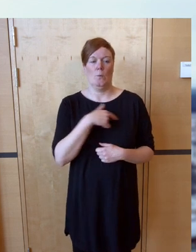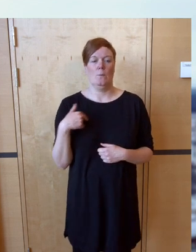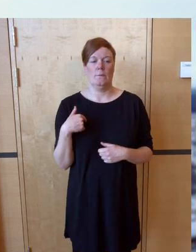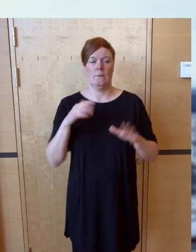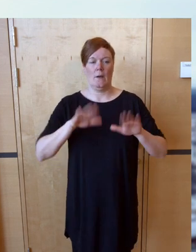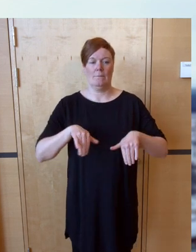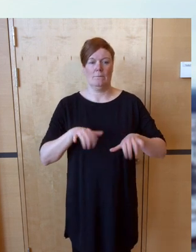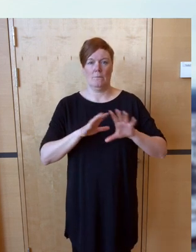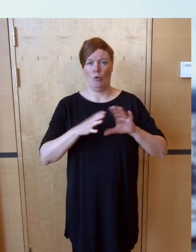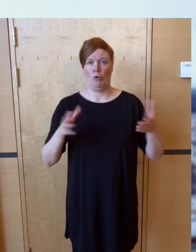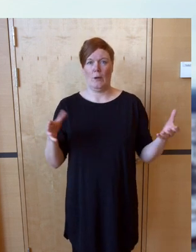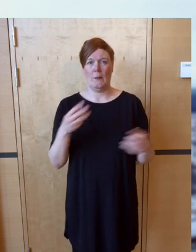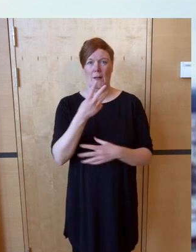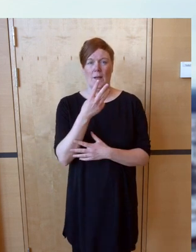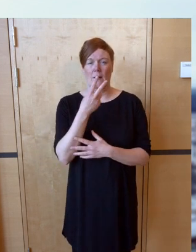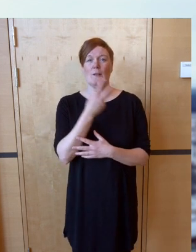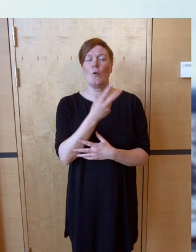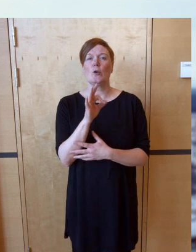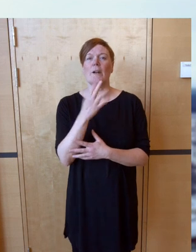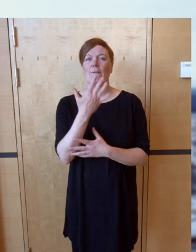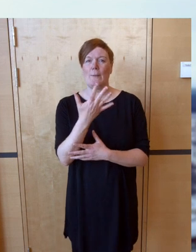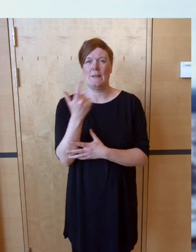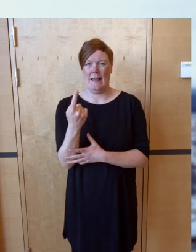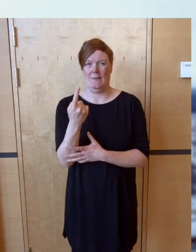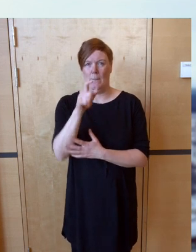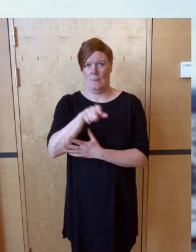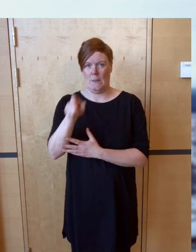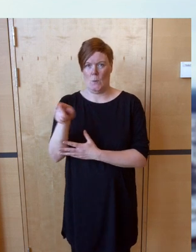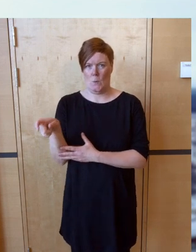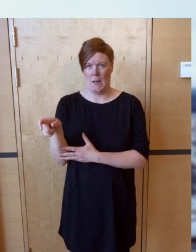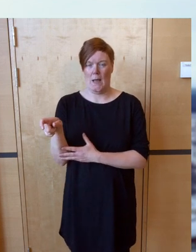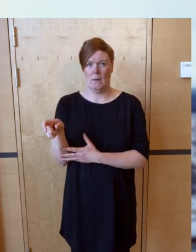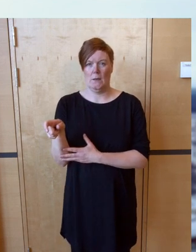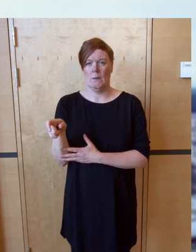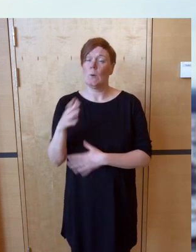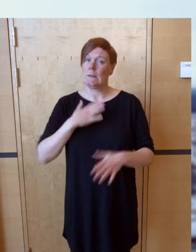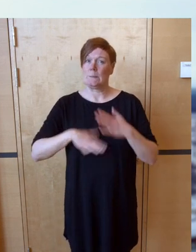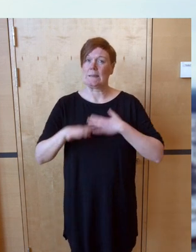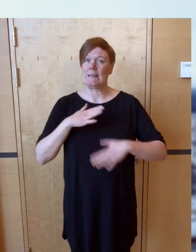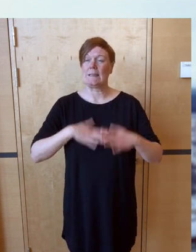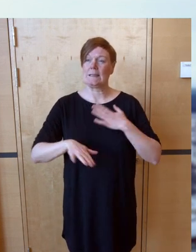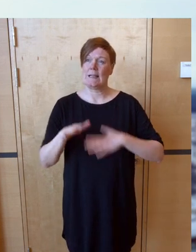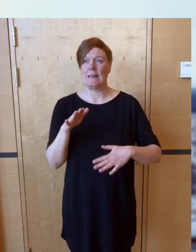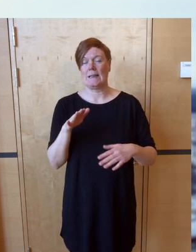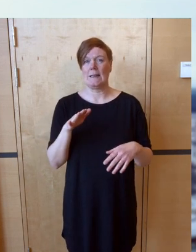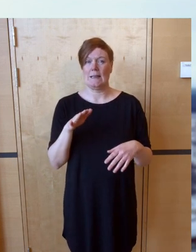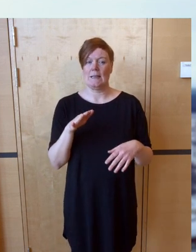Och det som är intressant där är ju att Vi har Positivt inre inrikes flyttningsnetto